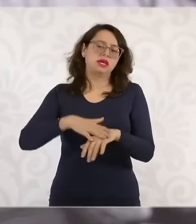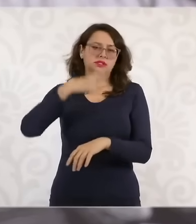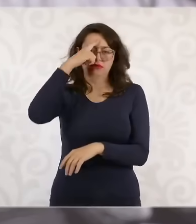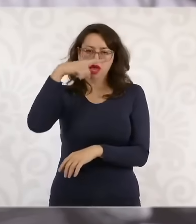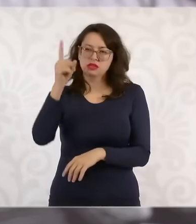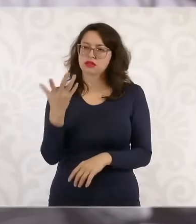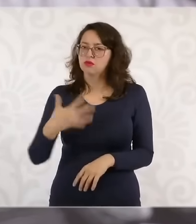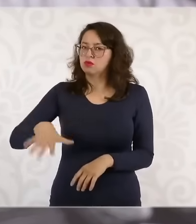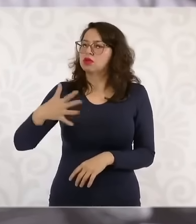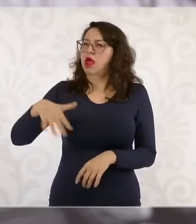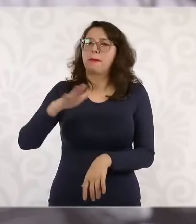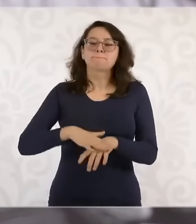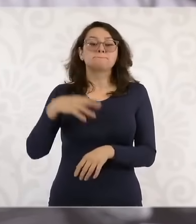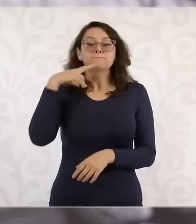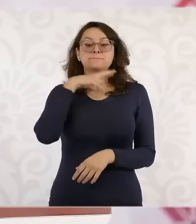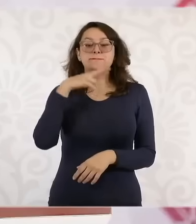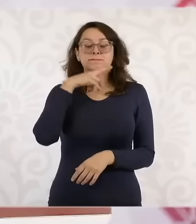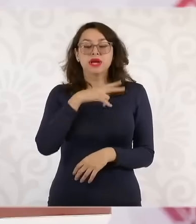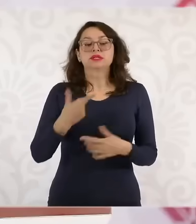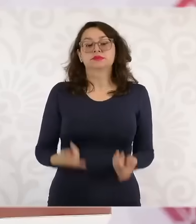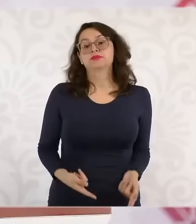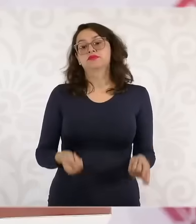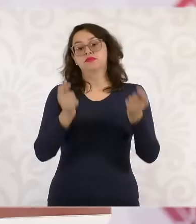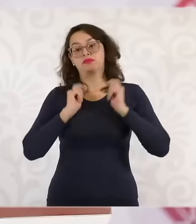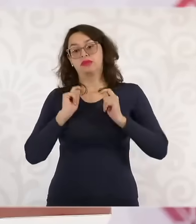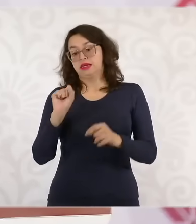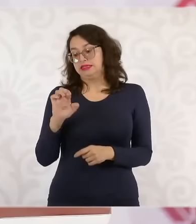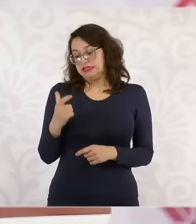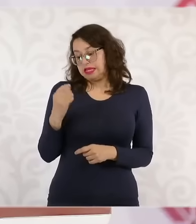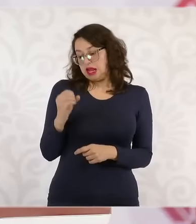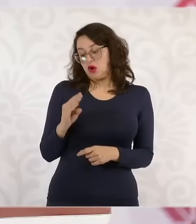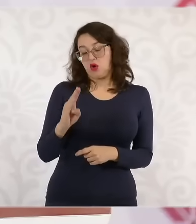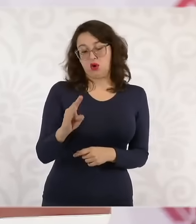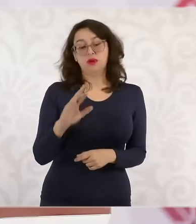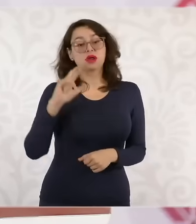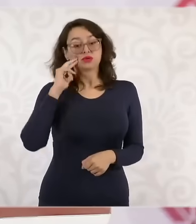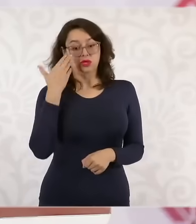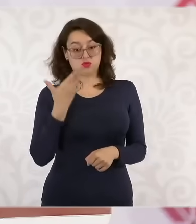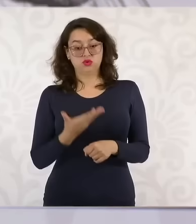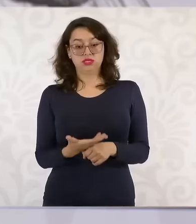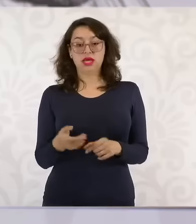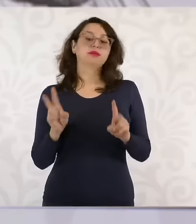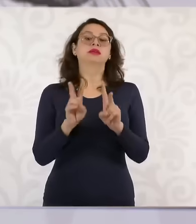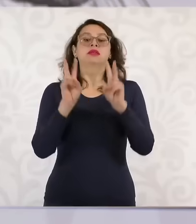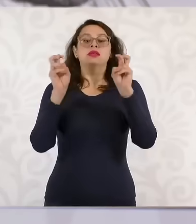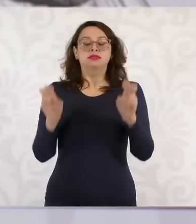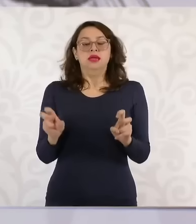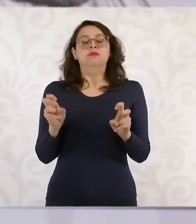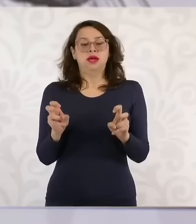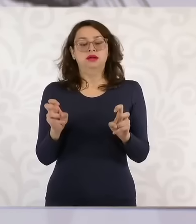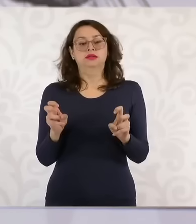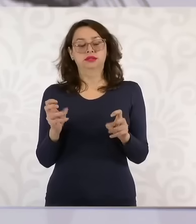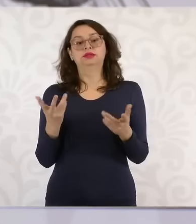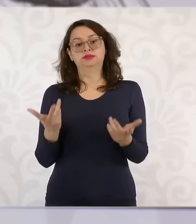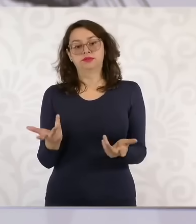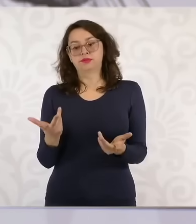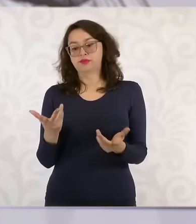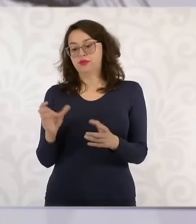que es quien tiene a su cargo el tema de la eh realización y para la obtención de las CURP, de